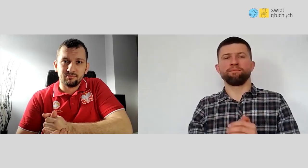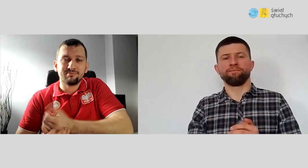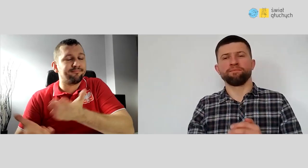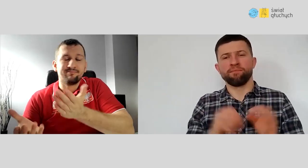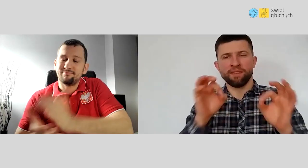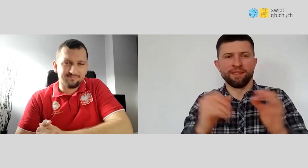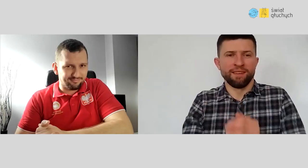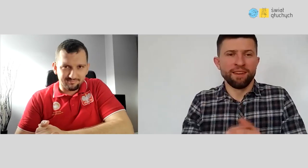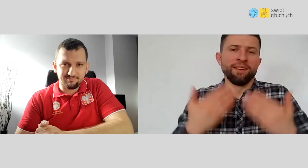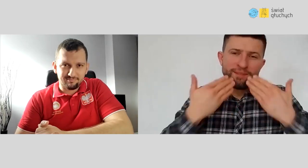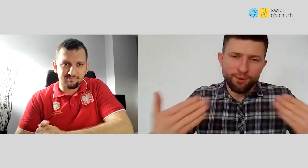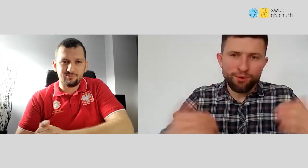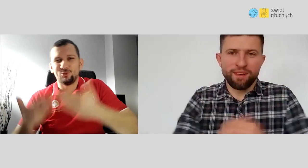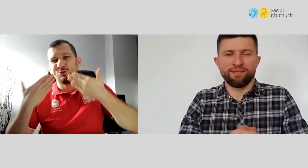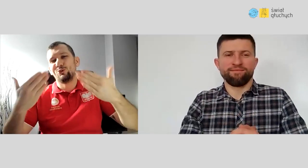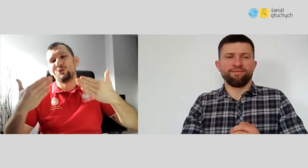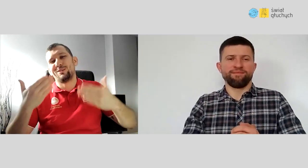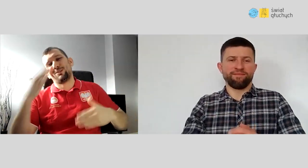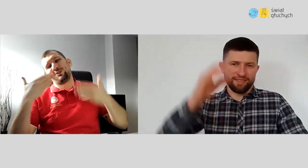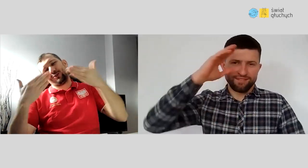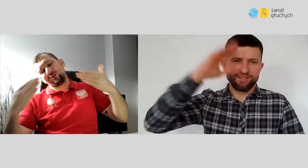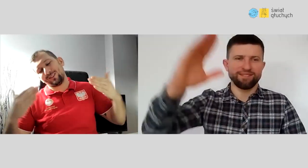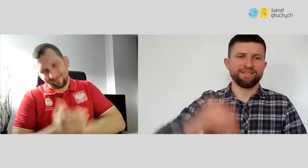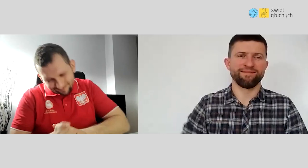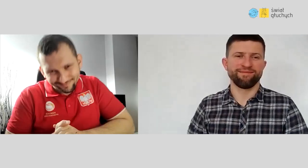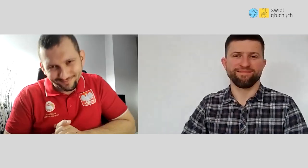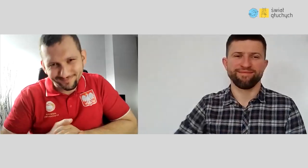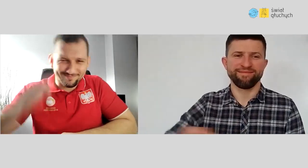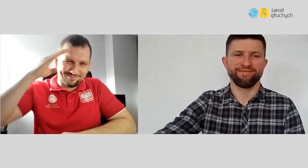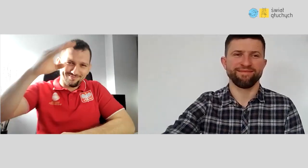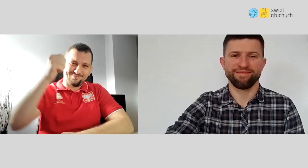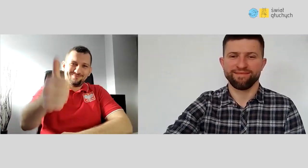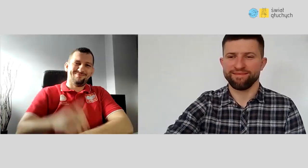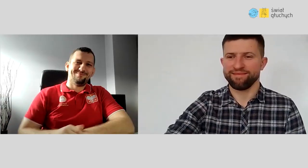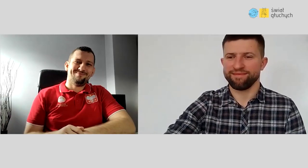Dziękuję. — Również bardzo dziękuję!